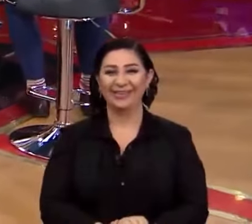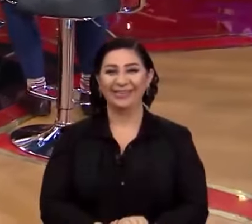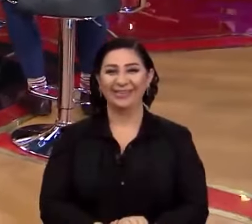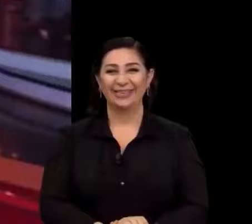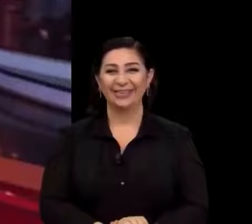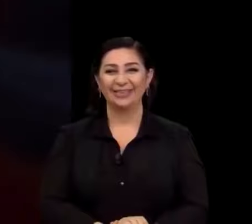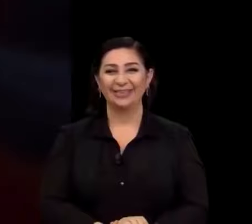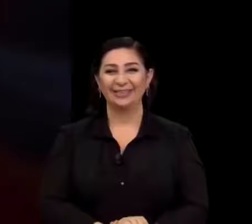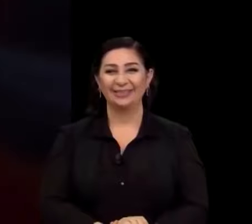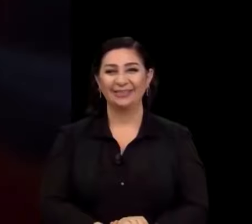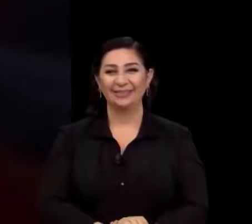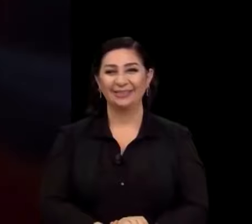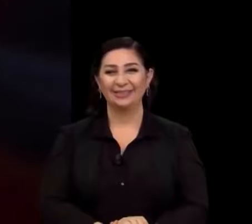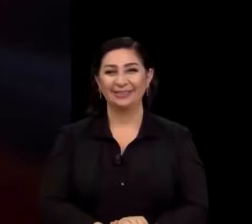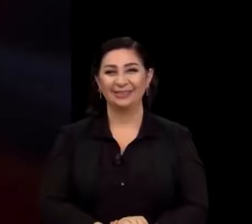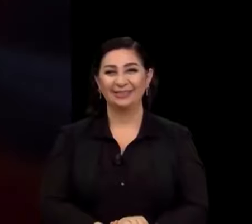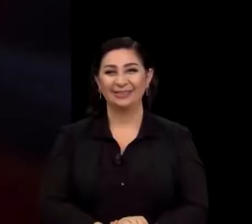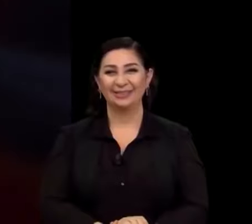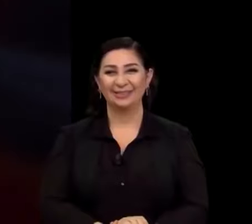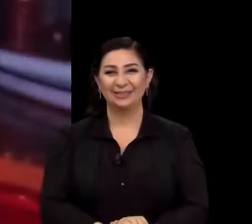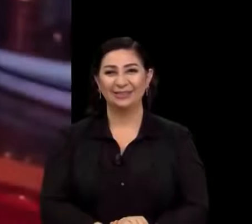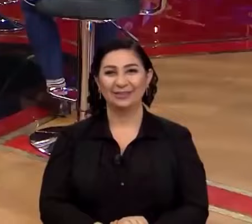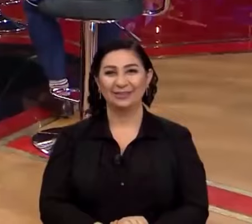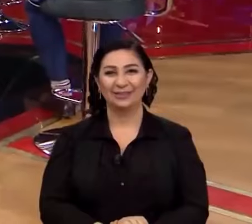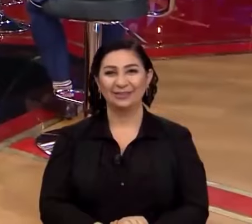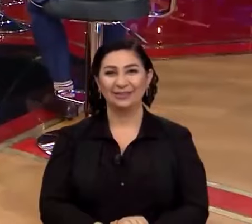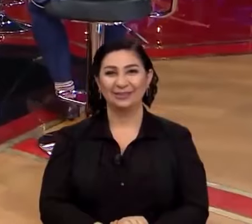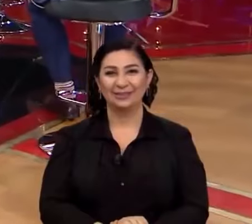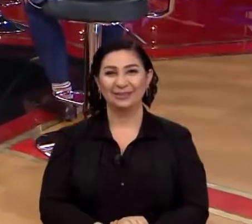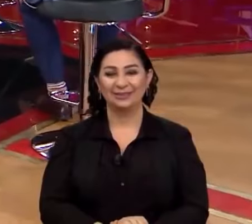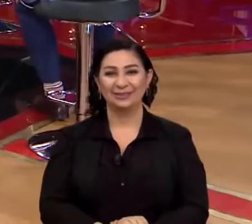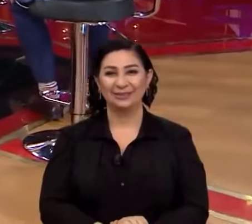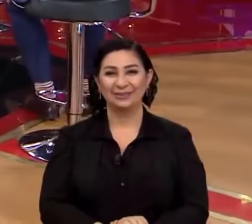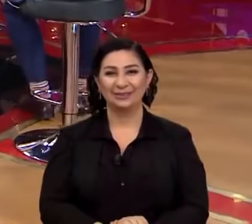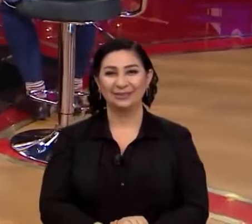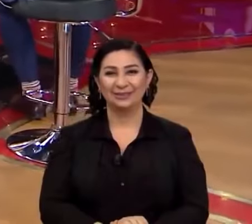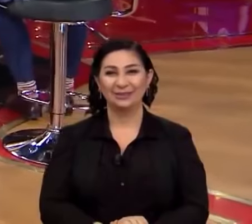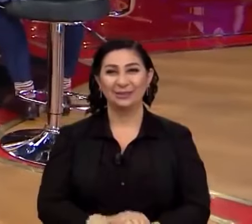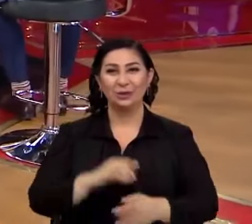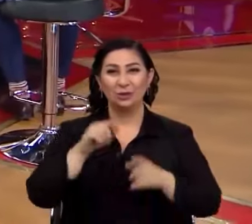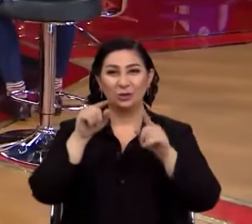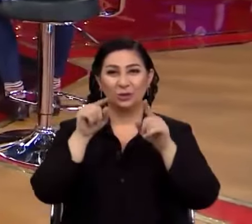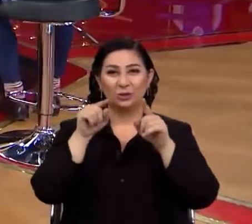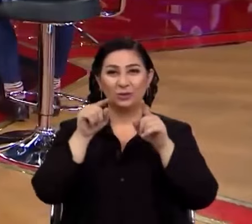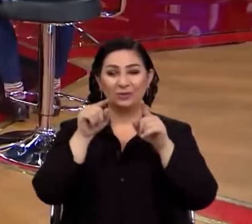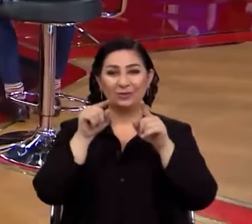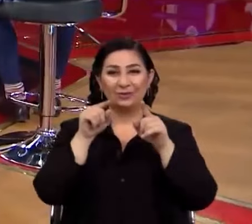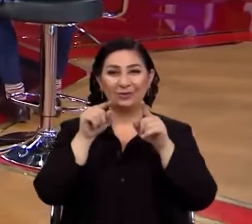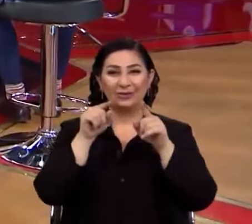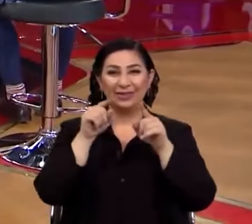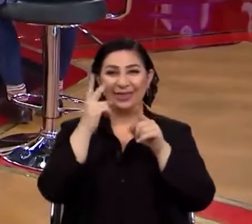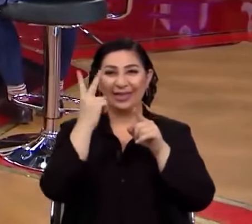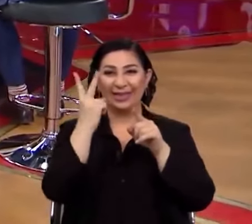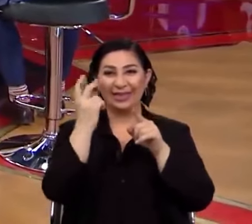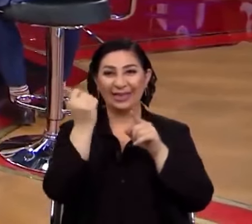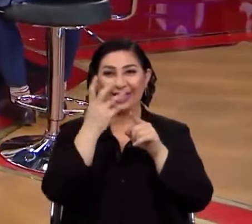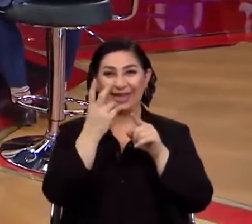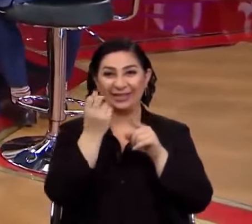bakayım Dur şimdi ben burada şeyi yapacağım E şu e iki taneyle yapacağım